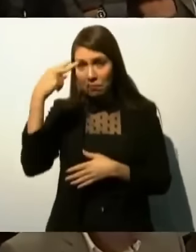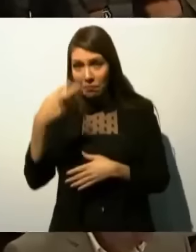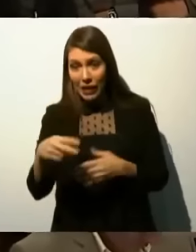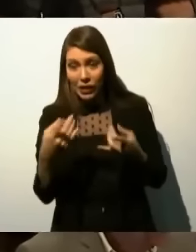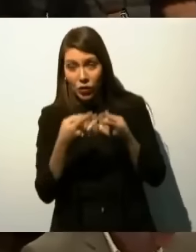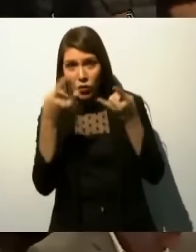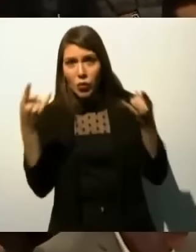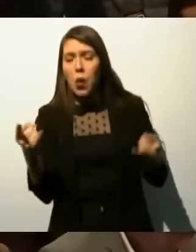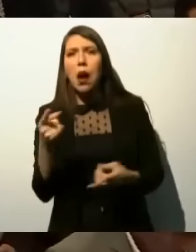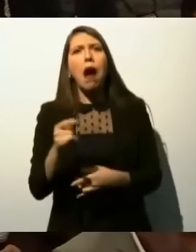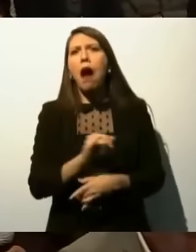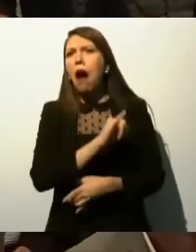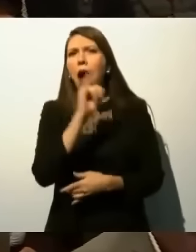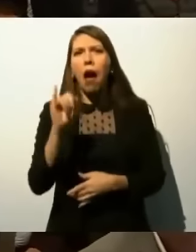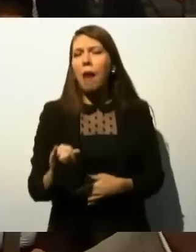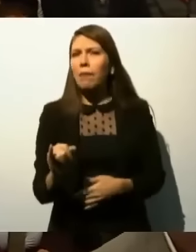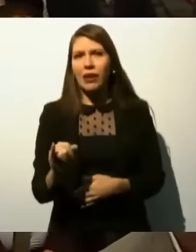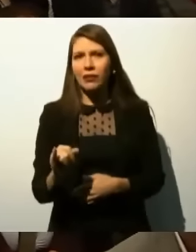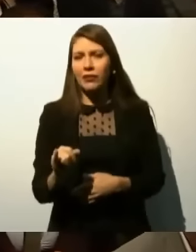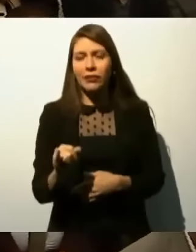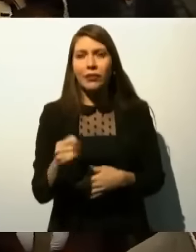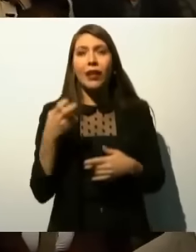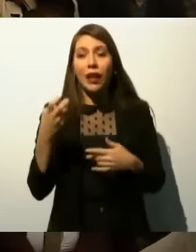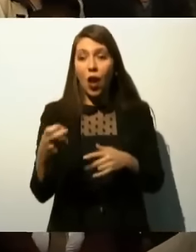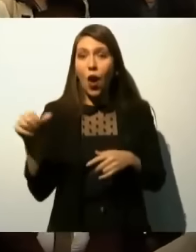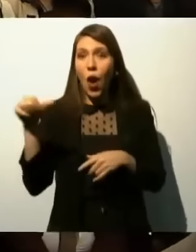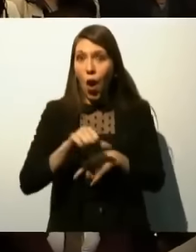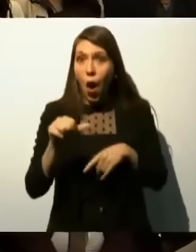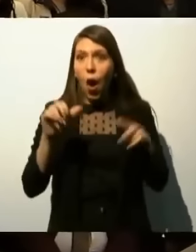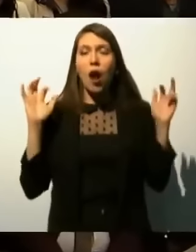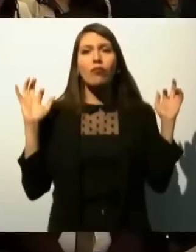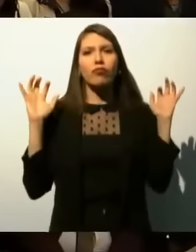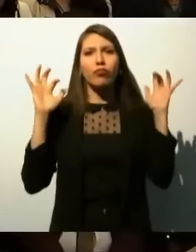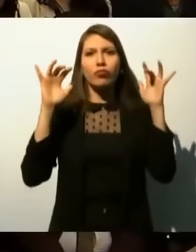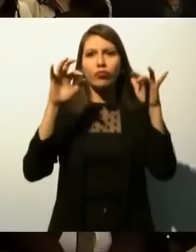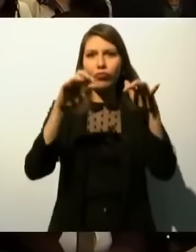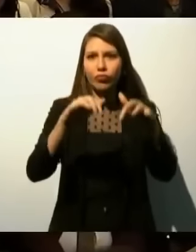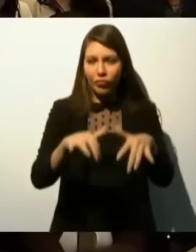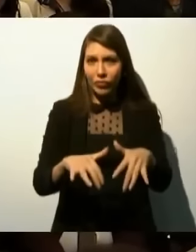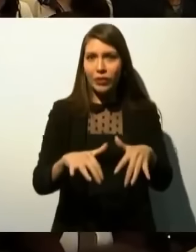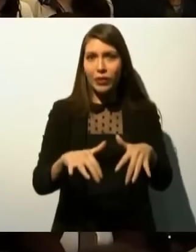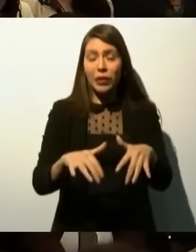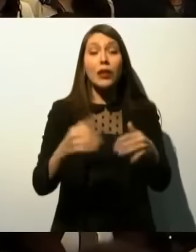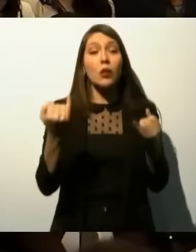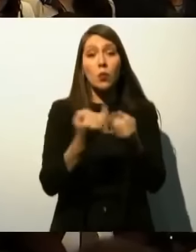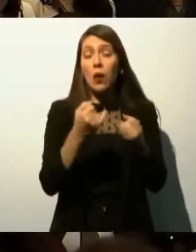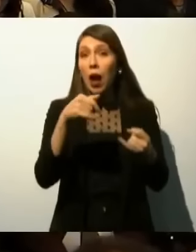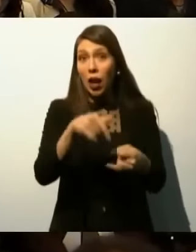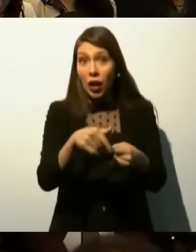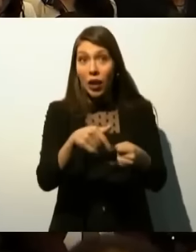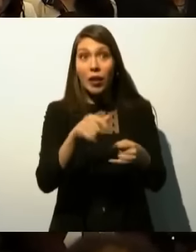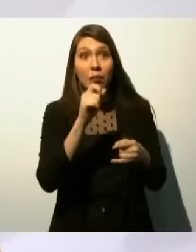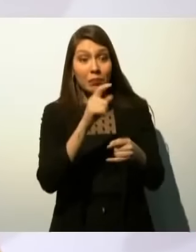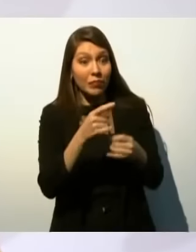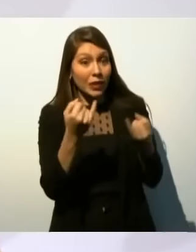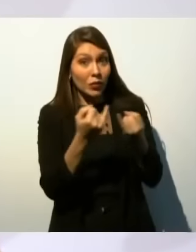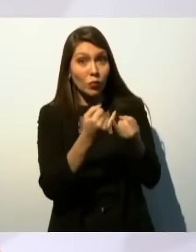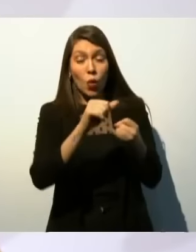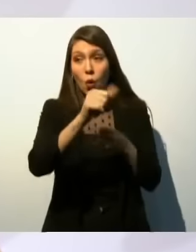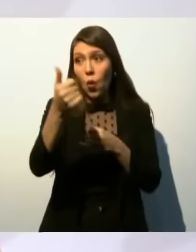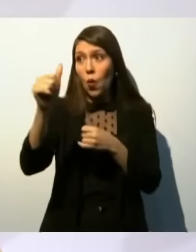Y por supuesto no existe en muchísimos países de América latin y del mundo los mexicanos